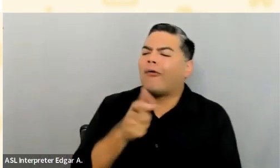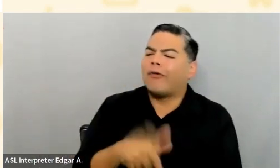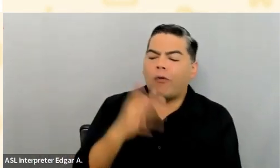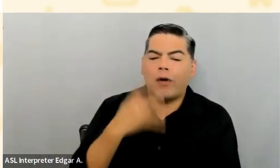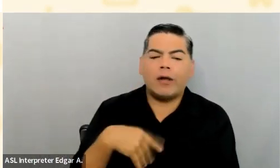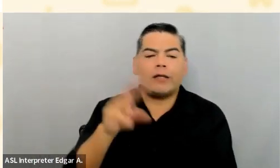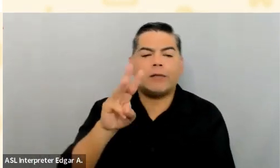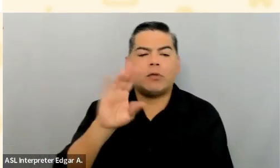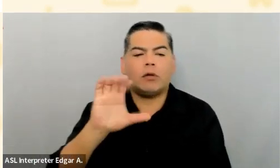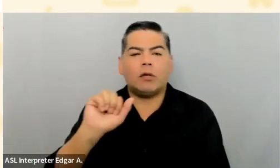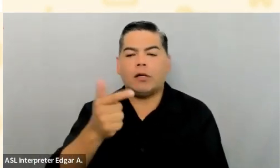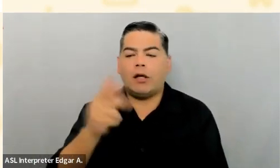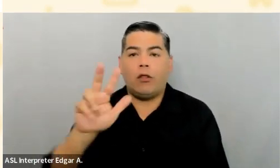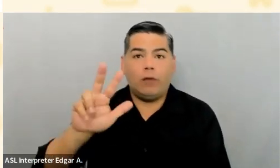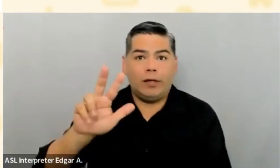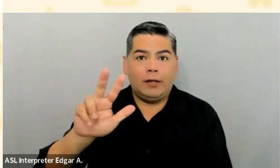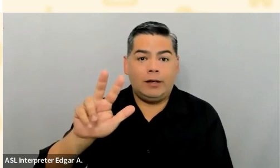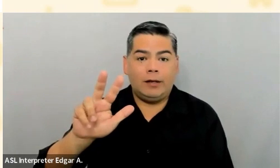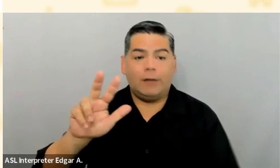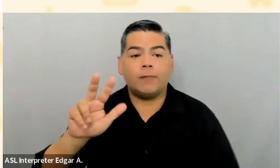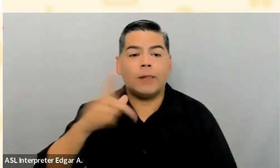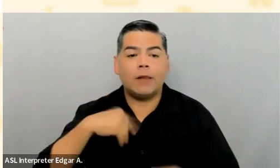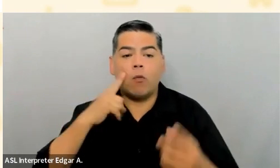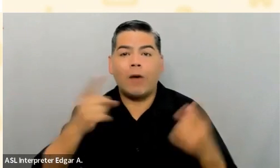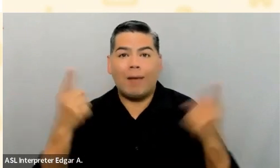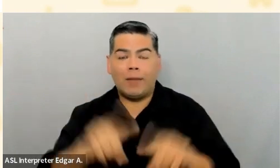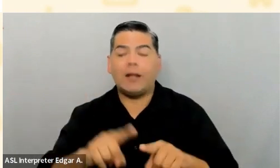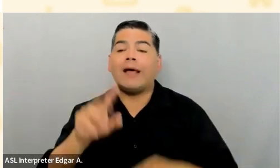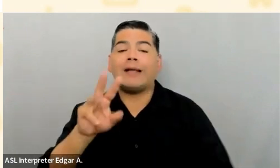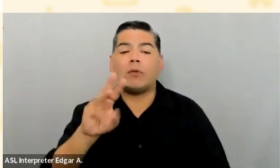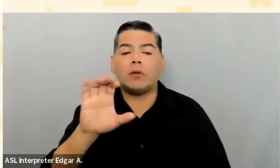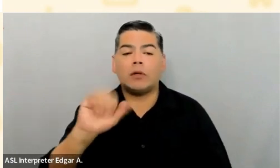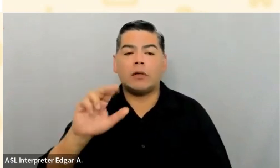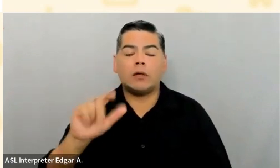y sí, el WC se queda, pero será el W3C